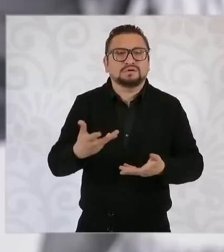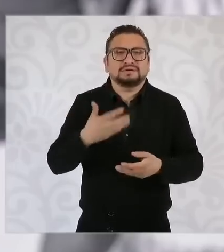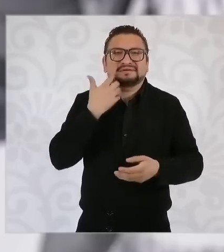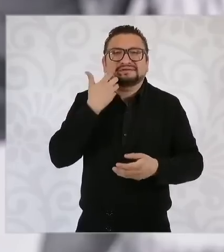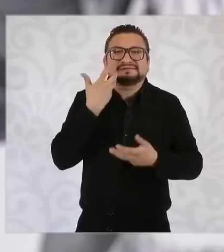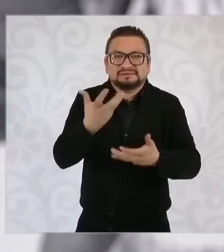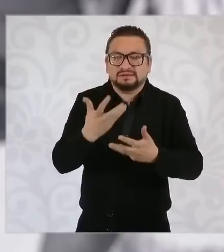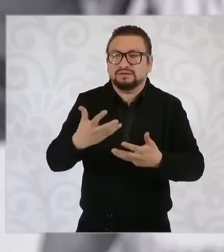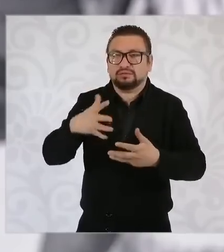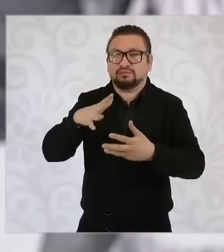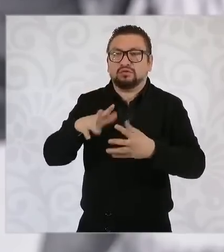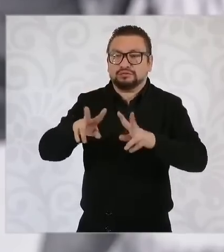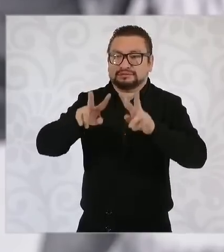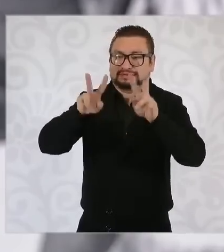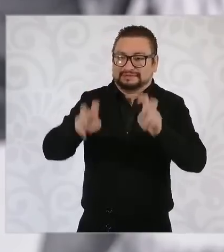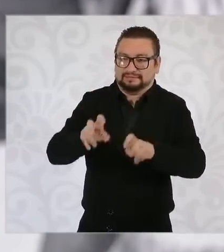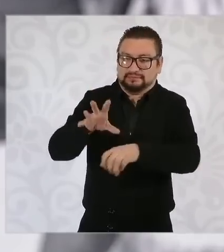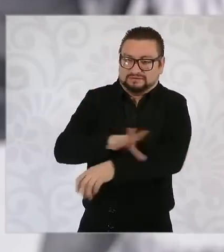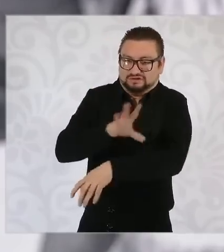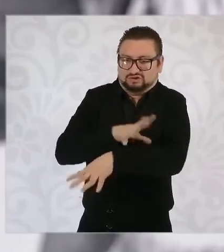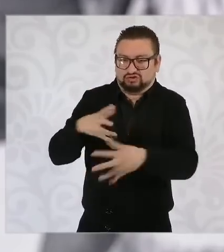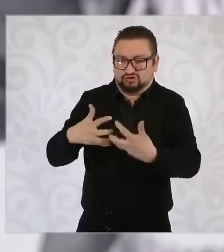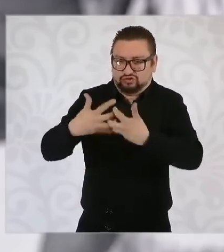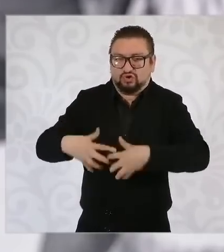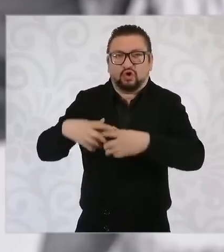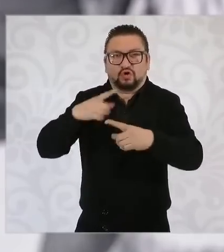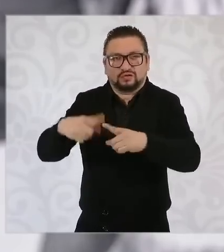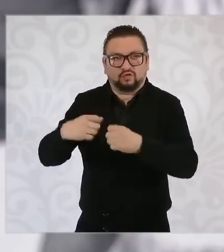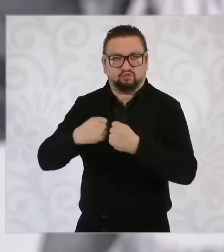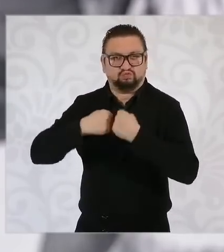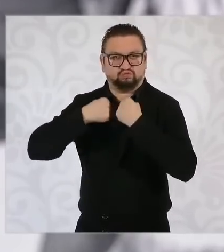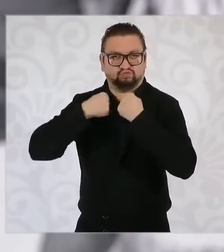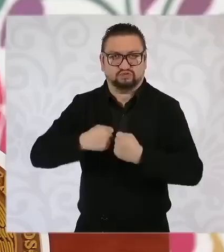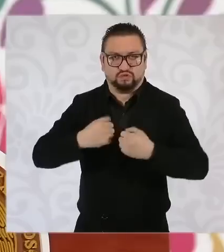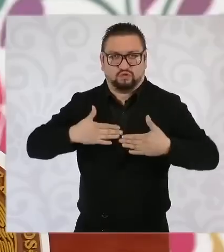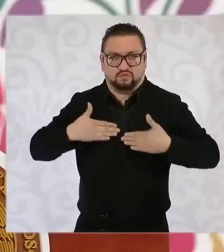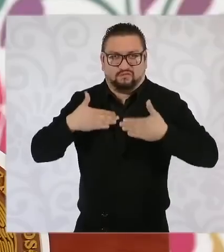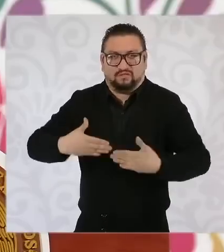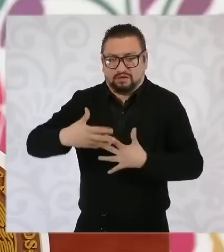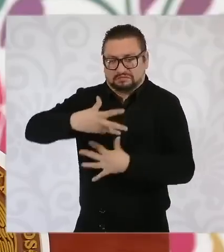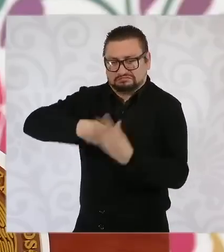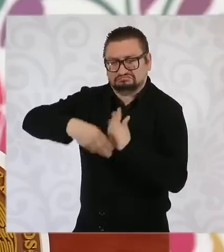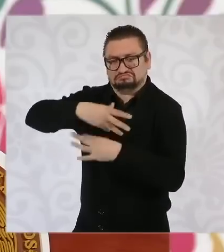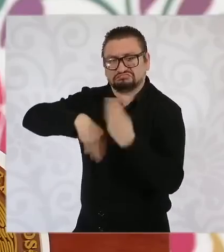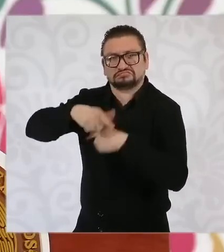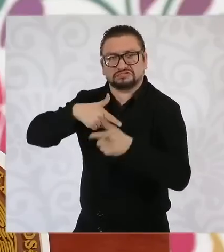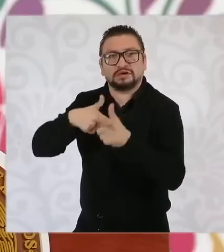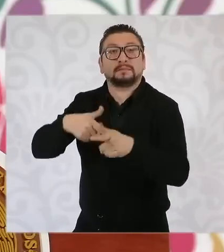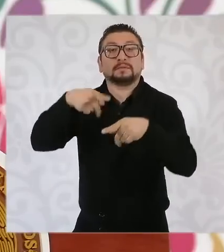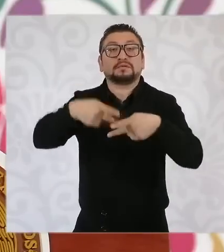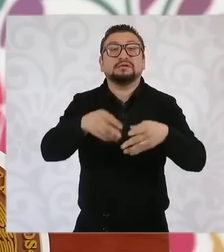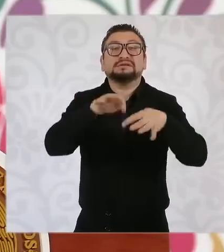energético fuerte confiable sustentable pero teniendo como centro la soberanía nacional y